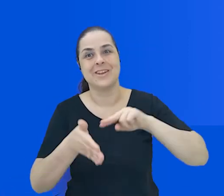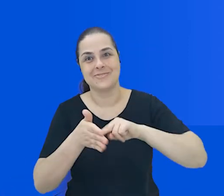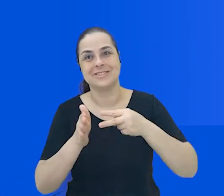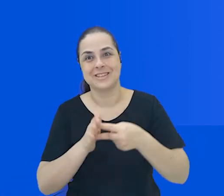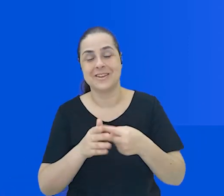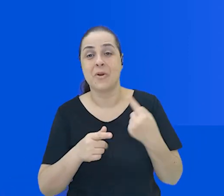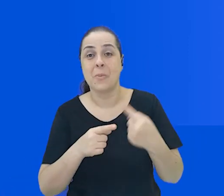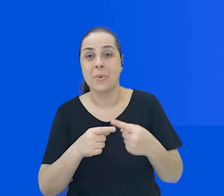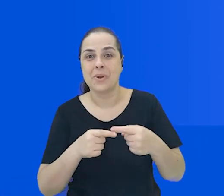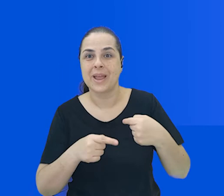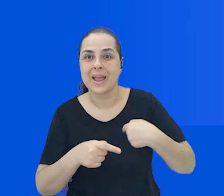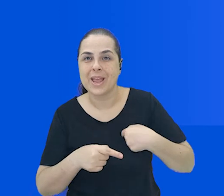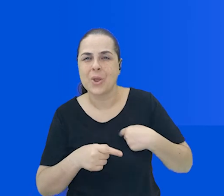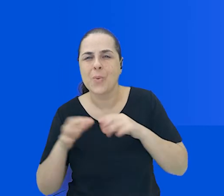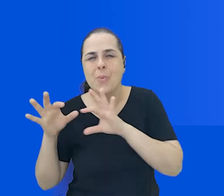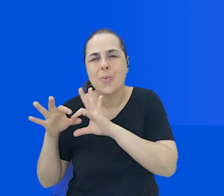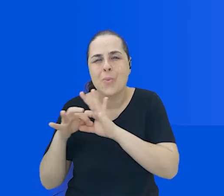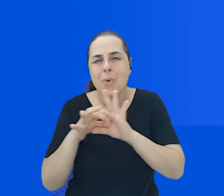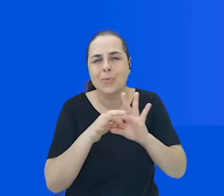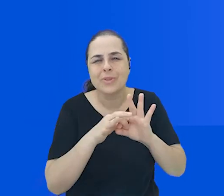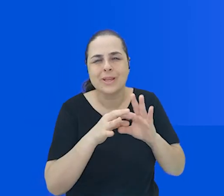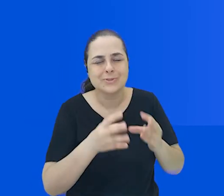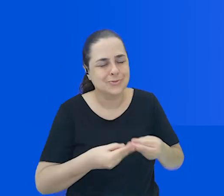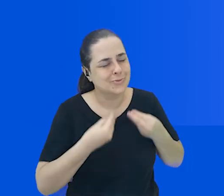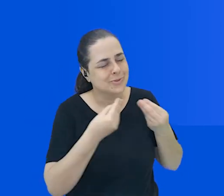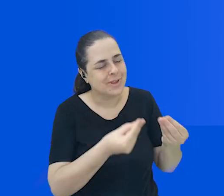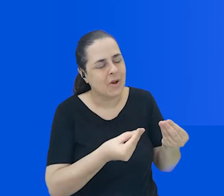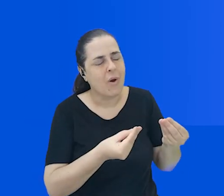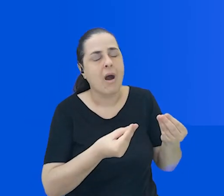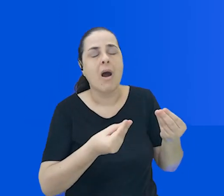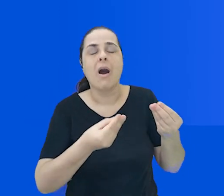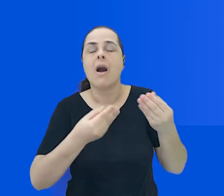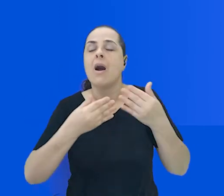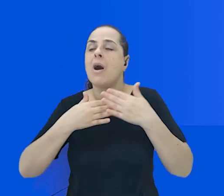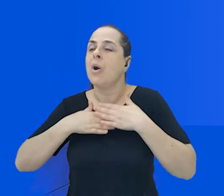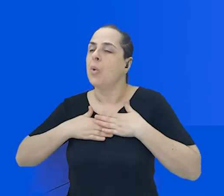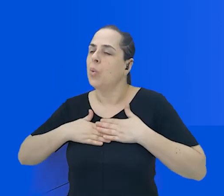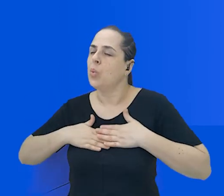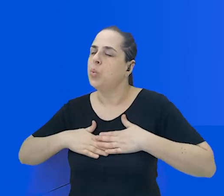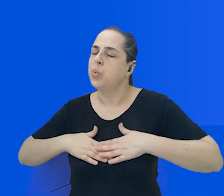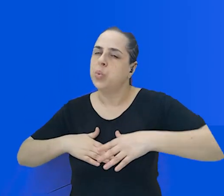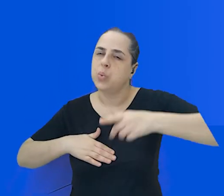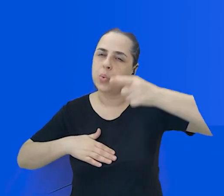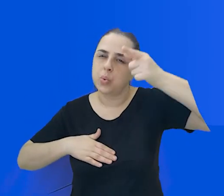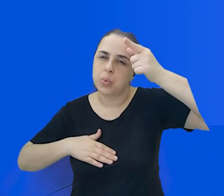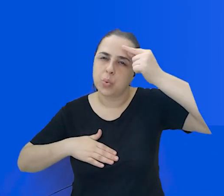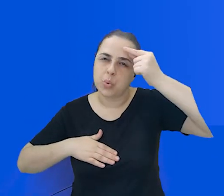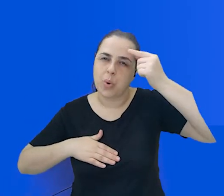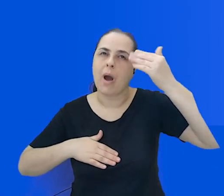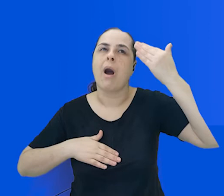só por dar o contorno e o nome daquilo acalmou e algo encaixou ali nele.